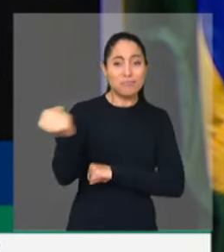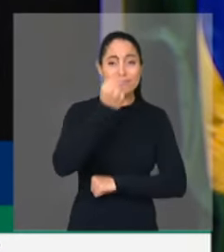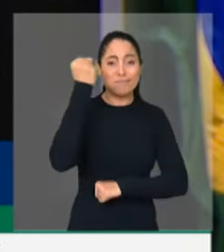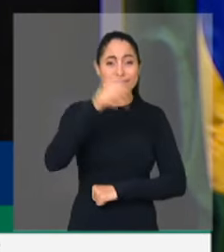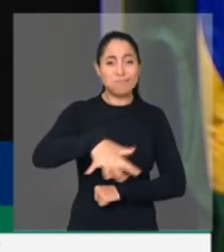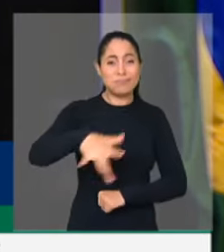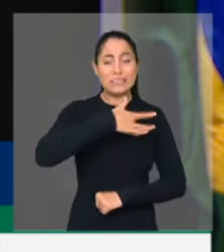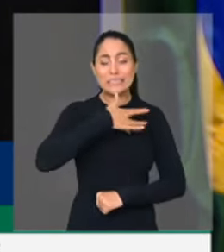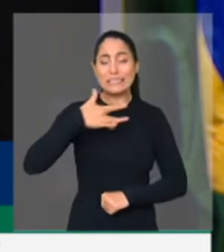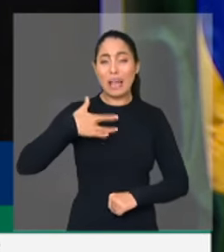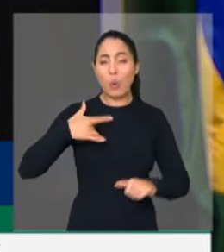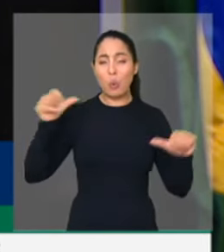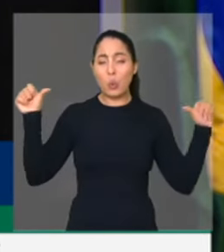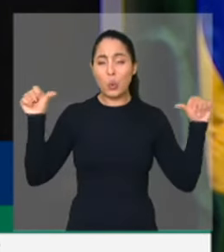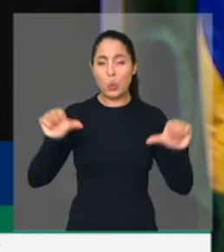NA SAÚDE PÚBLICA E PRIVADA. DESSE MODO, É SALUTAR A